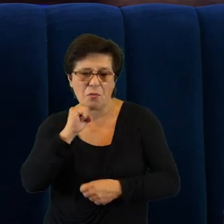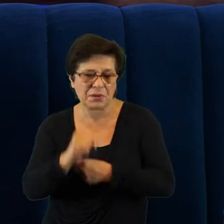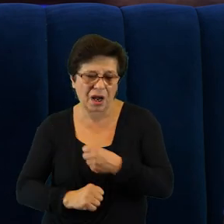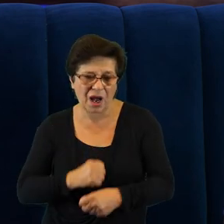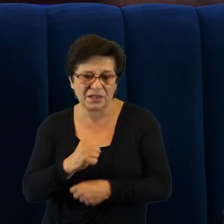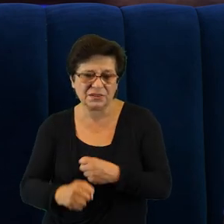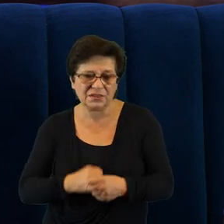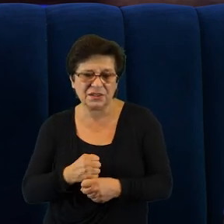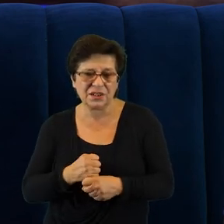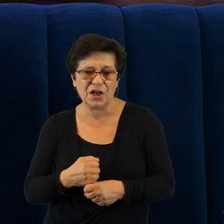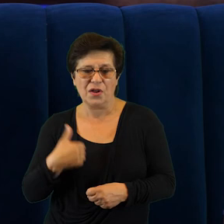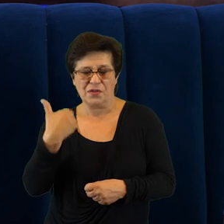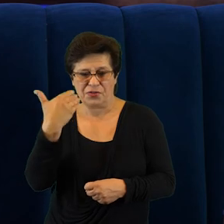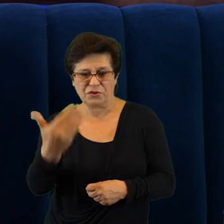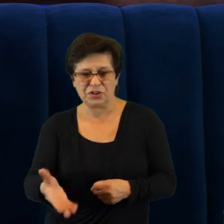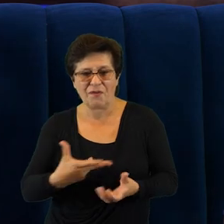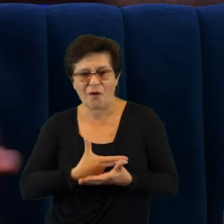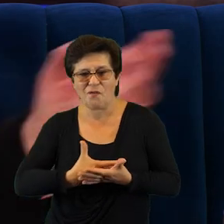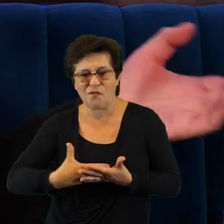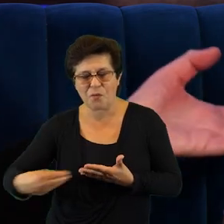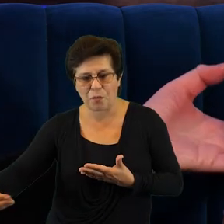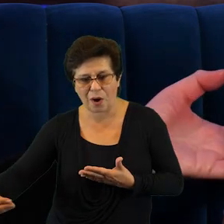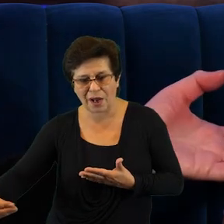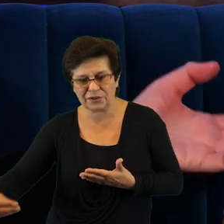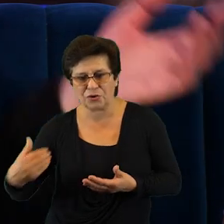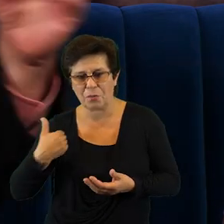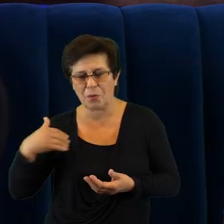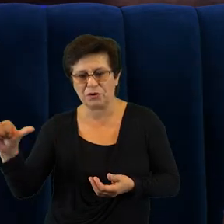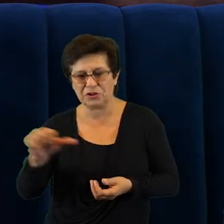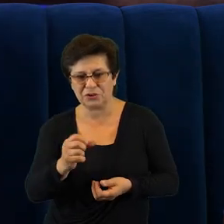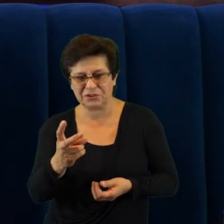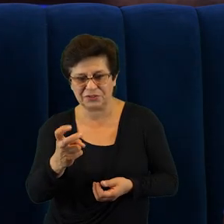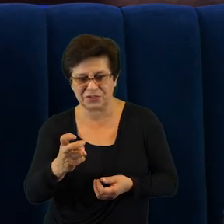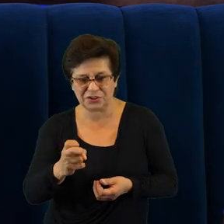Dostawał pensję od Słonimskiego, najpierw to było 1200 złotych, później to było 1000 złotych,